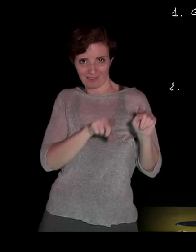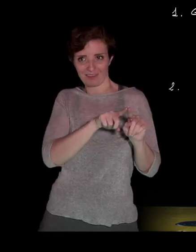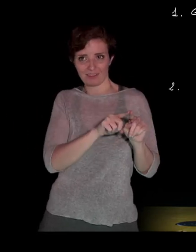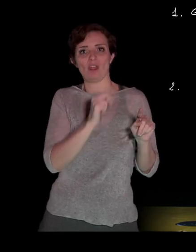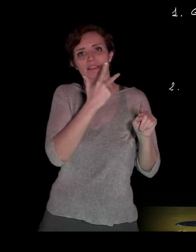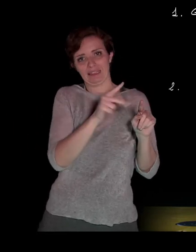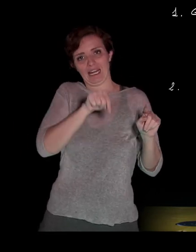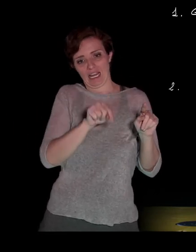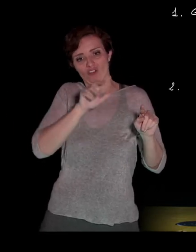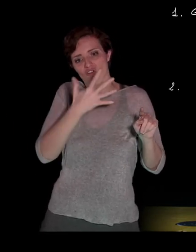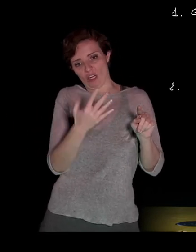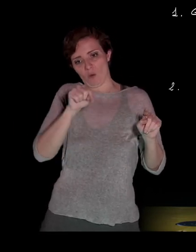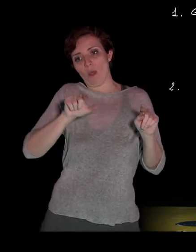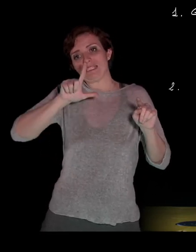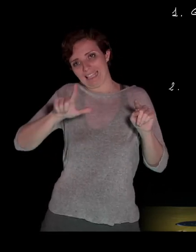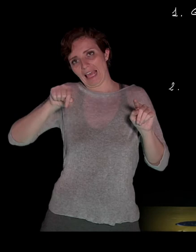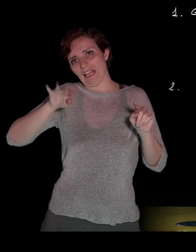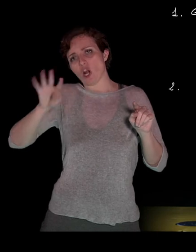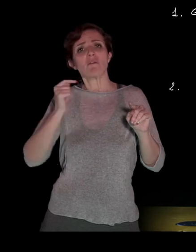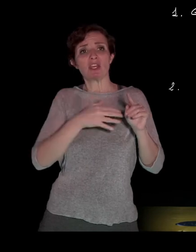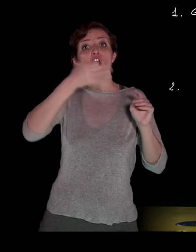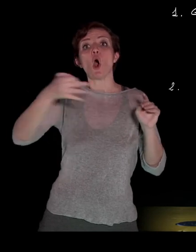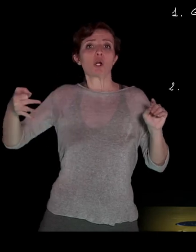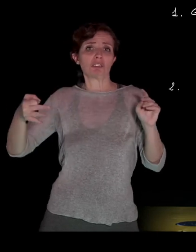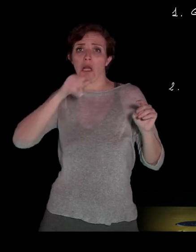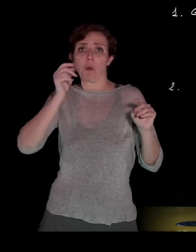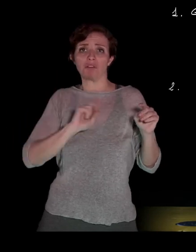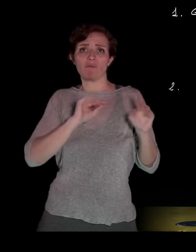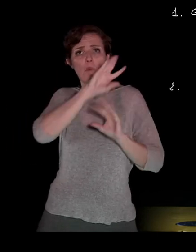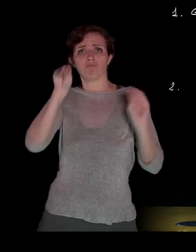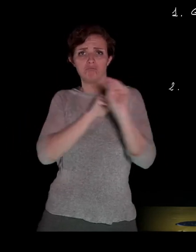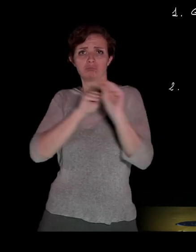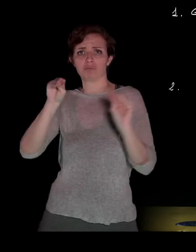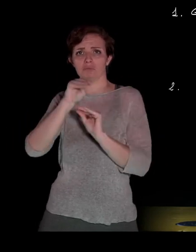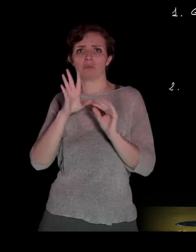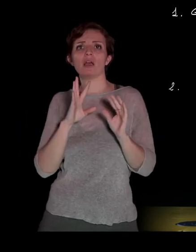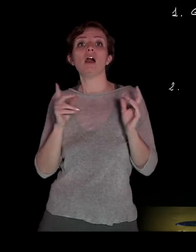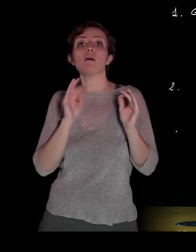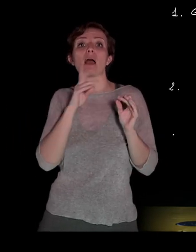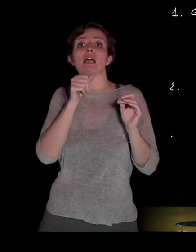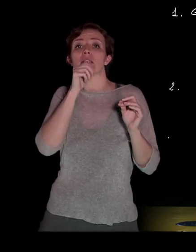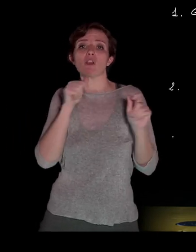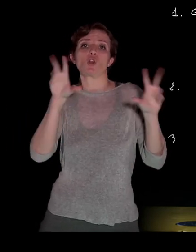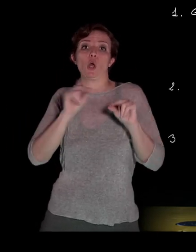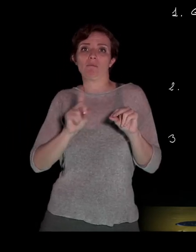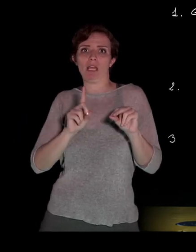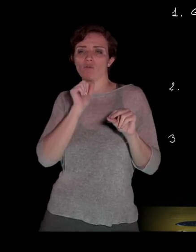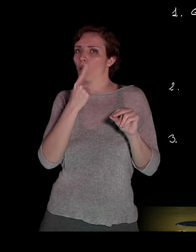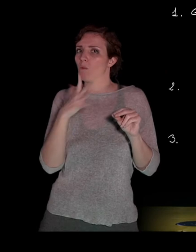separati da virgole. Non è importante l'ordine in cui vengono inseriti, e non devono essere assolutamente ripetuti. Una terza rappresentazione,